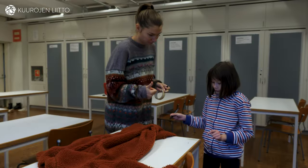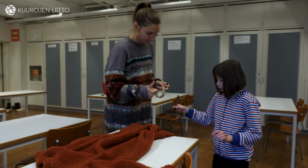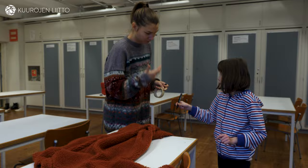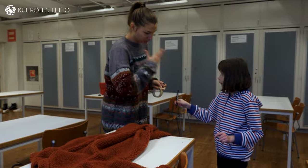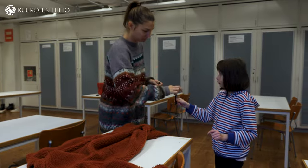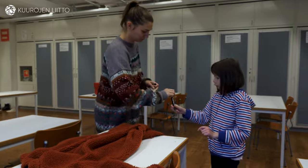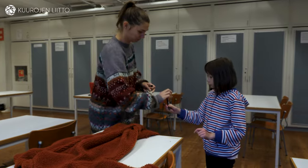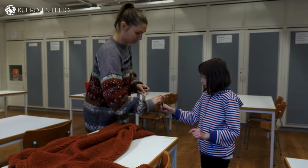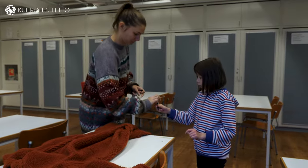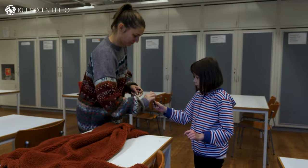Hyvä!